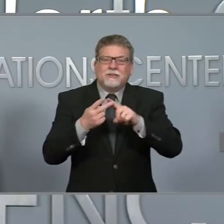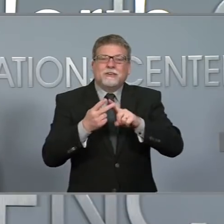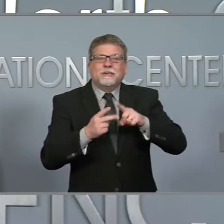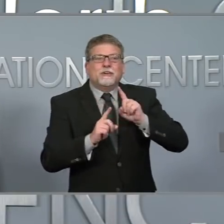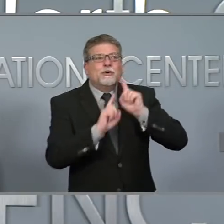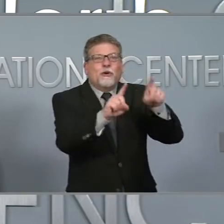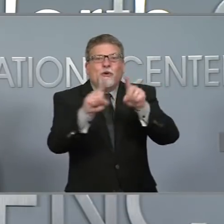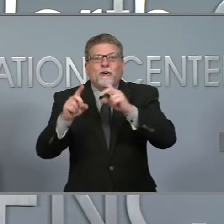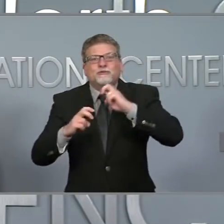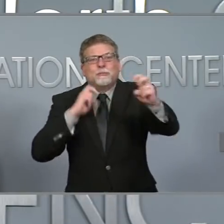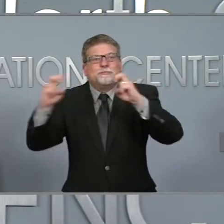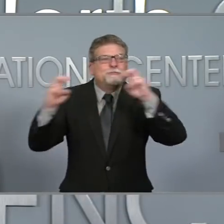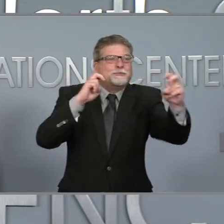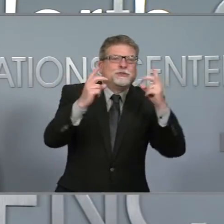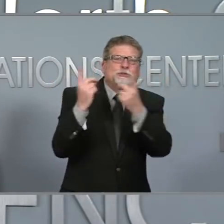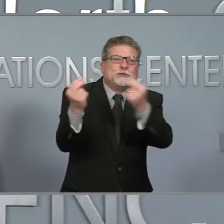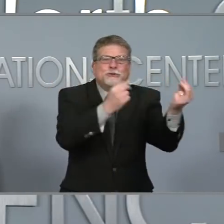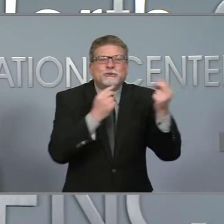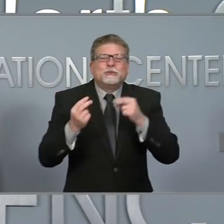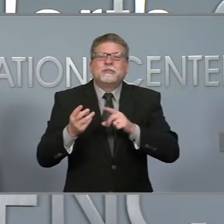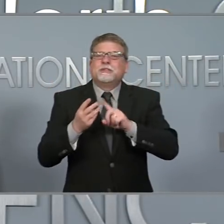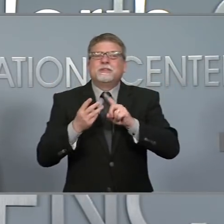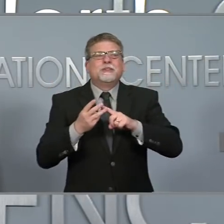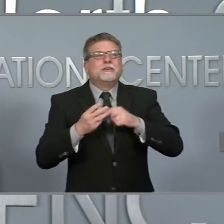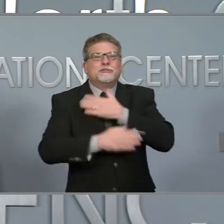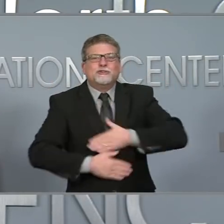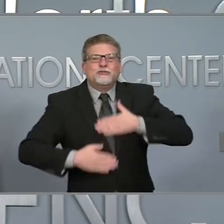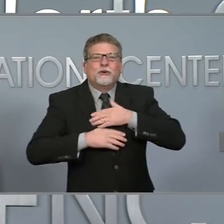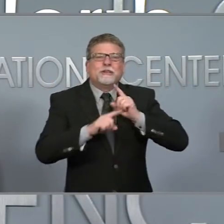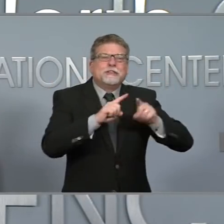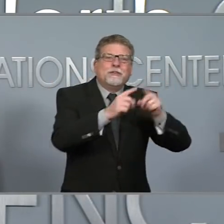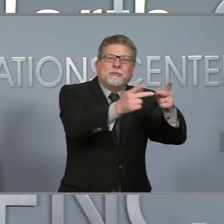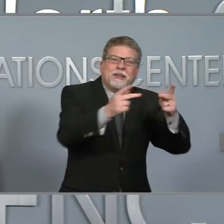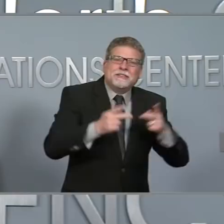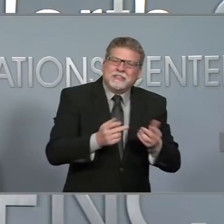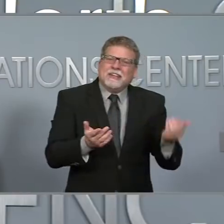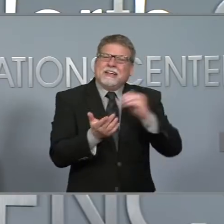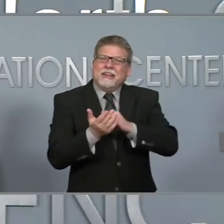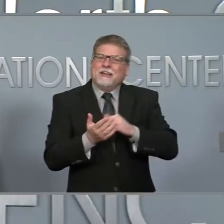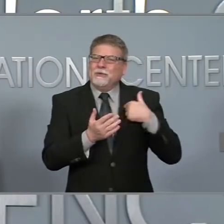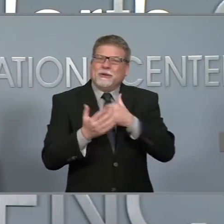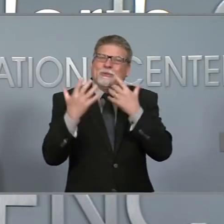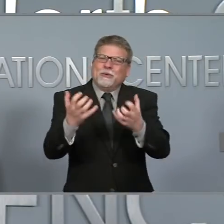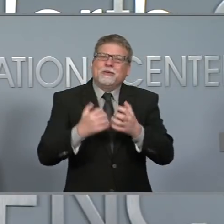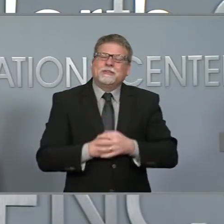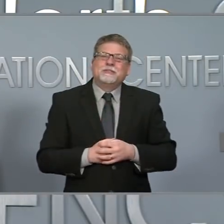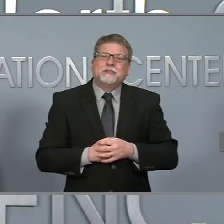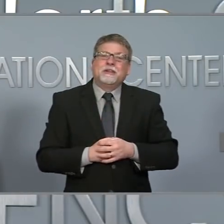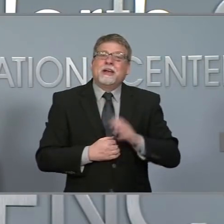las herramientas para que todos regresemos a ver a la gente, tener experiencias e